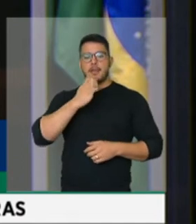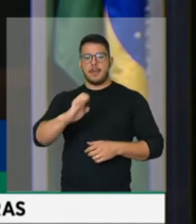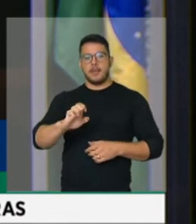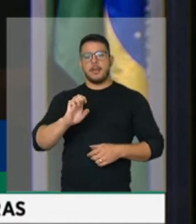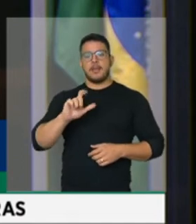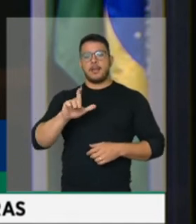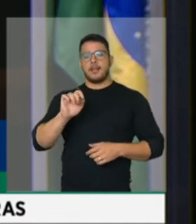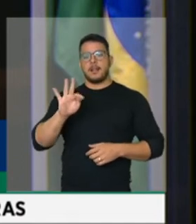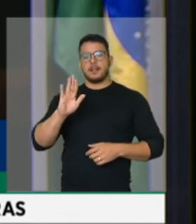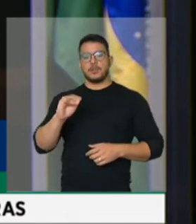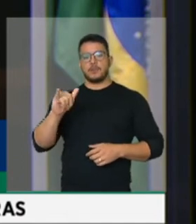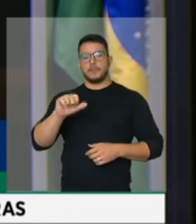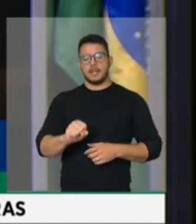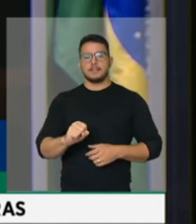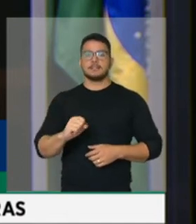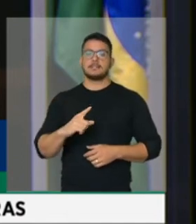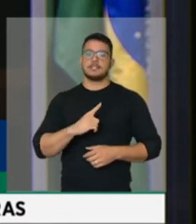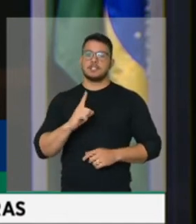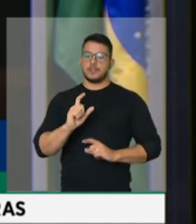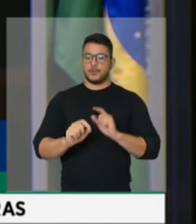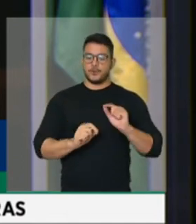DA ELETROBRAS DEMONSTRAÇÕES FINANCEIRAS NO ANO DE 2018